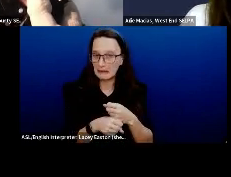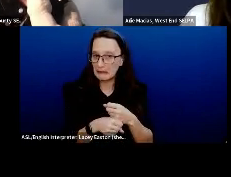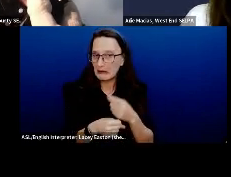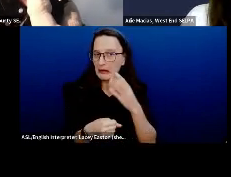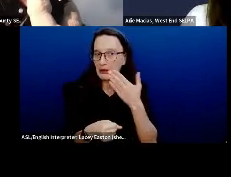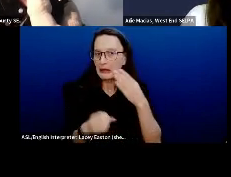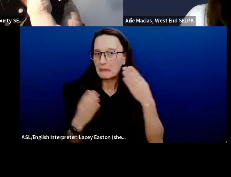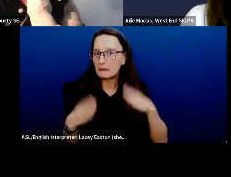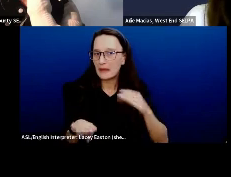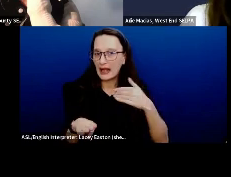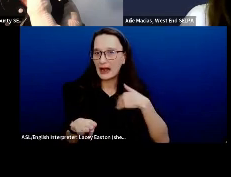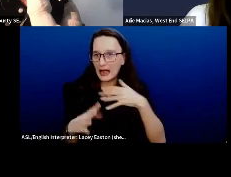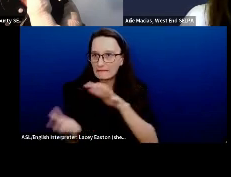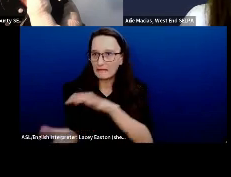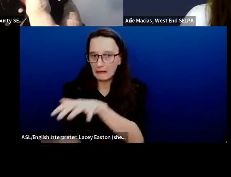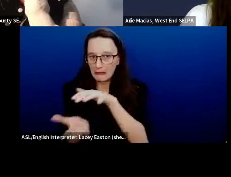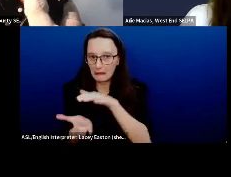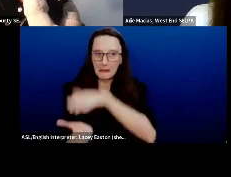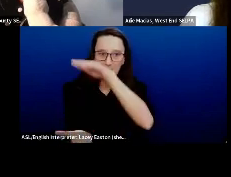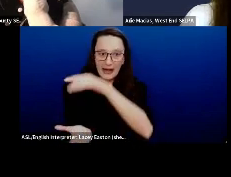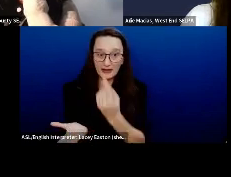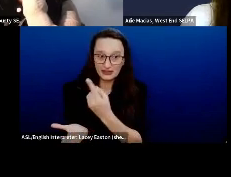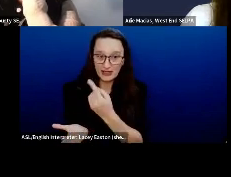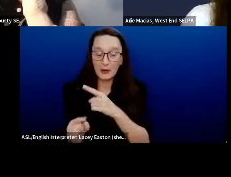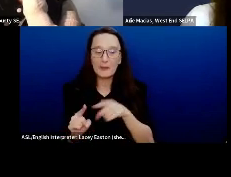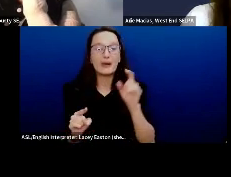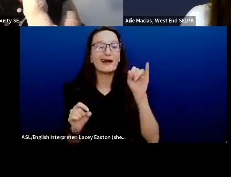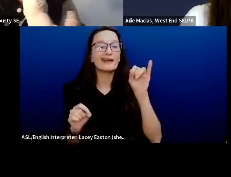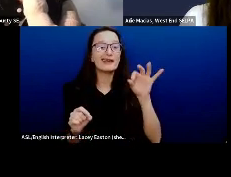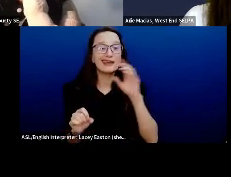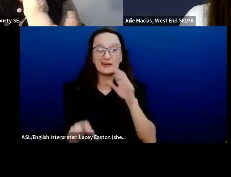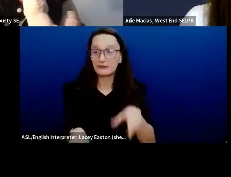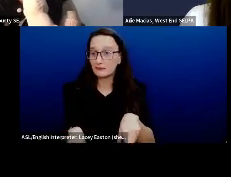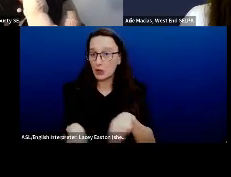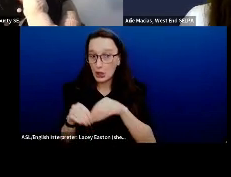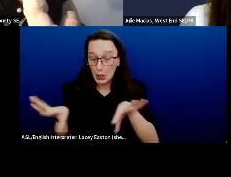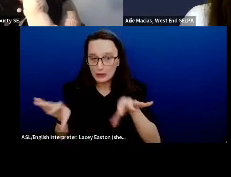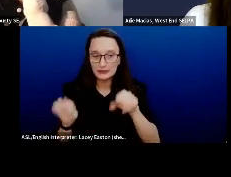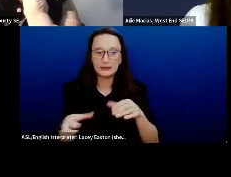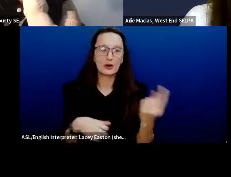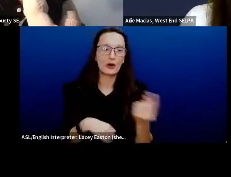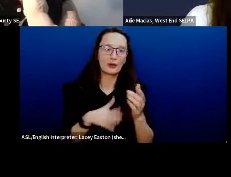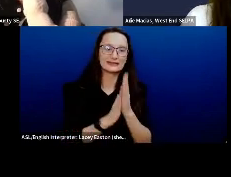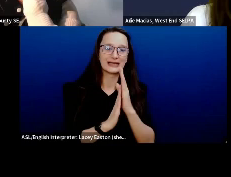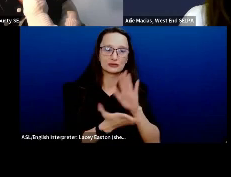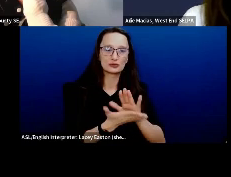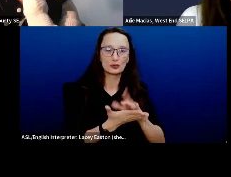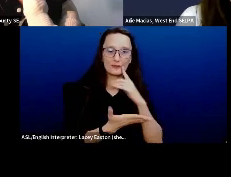siempre puede solicitar a su escuela otra copia adicional. siguiente diapositiva,